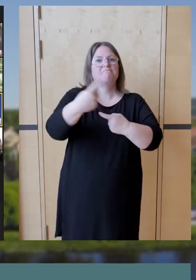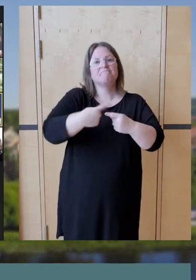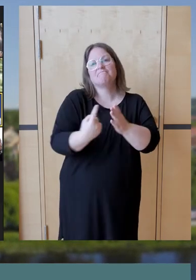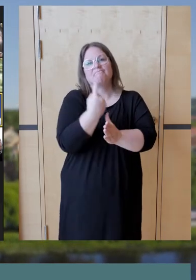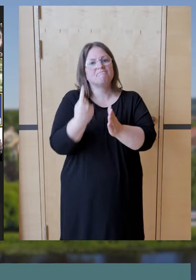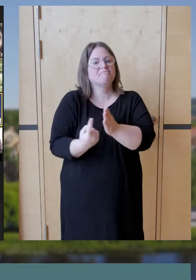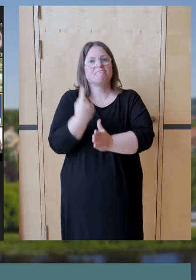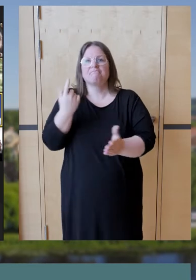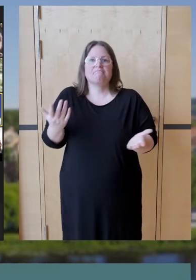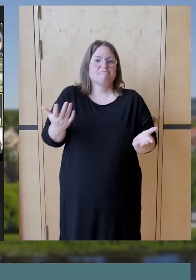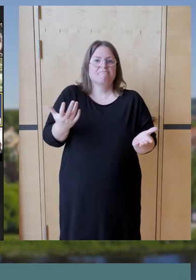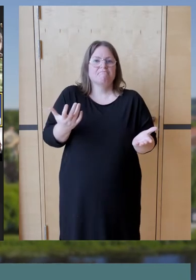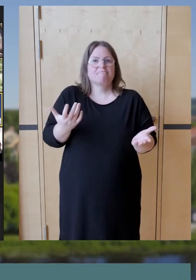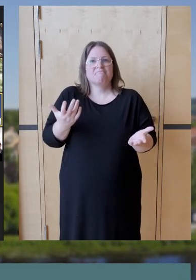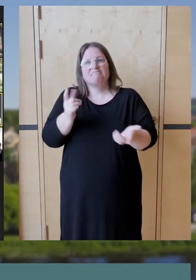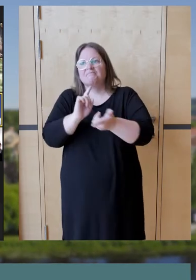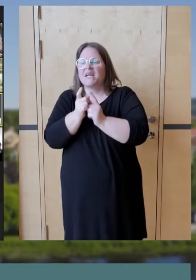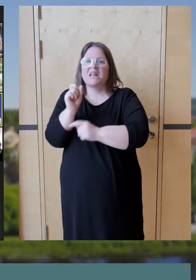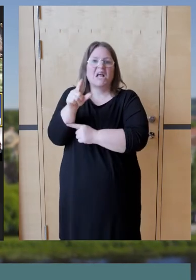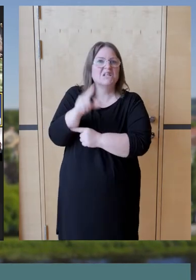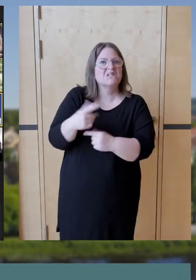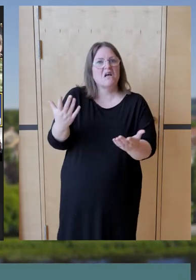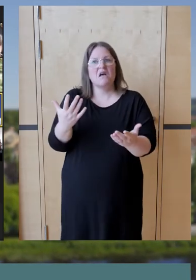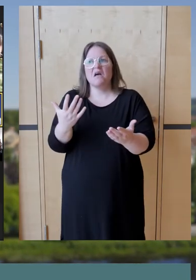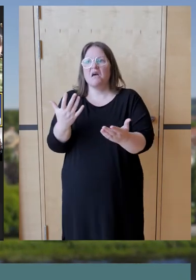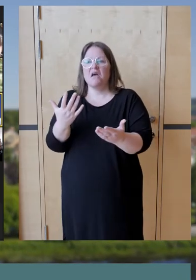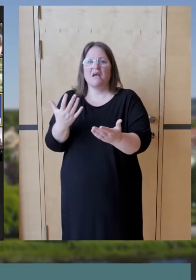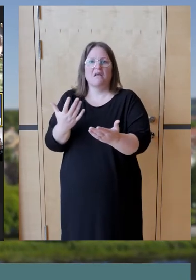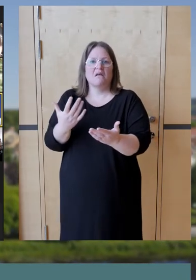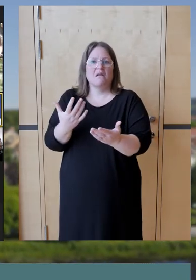Insatser hemma att digitalisera Samhall Förslaget som